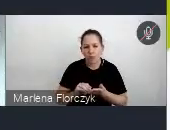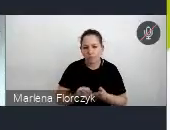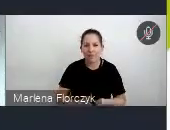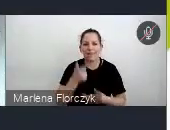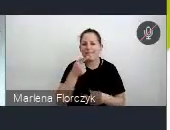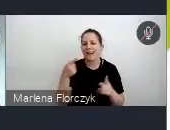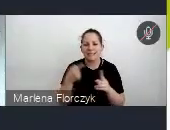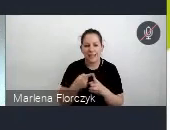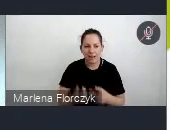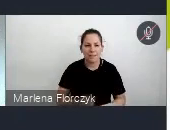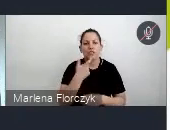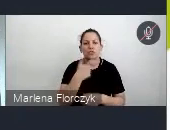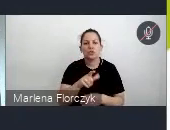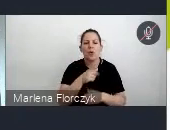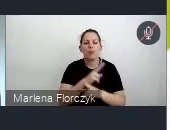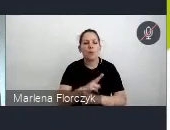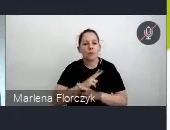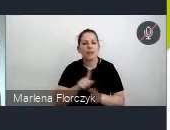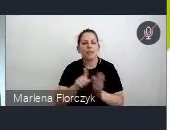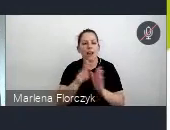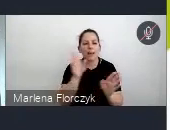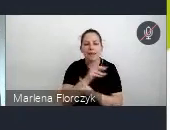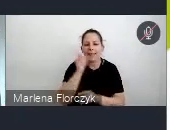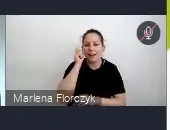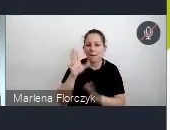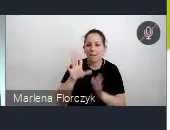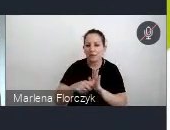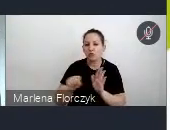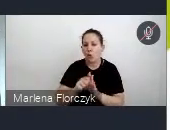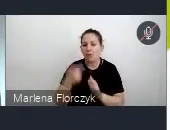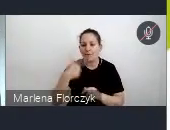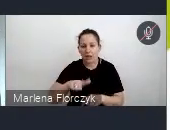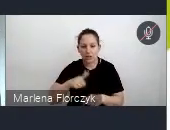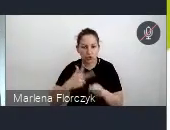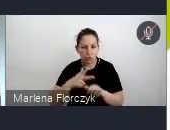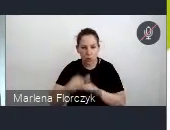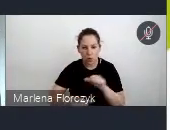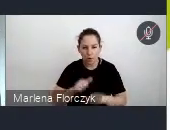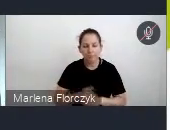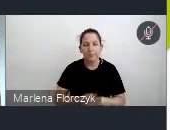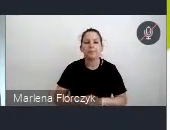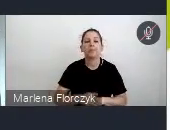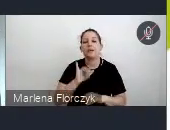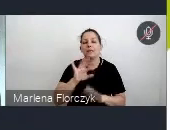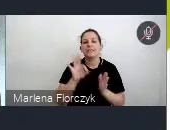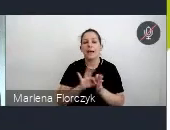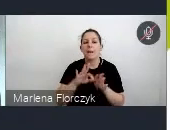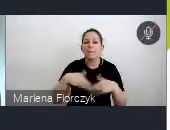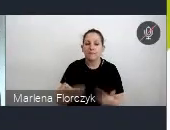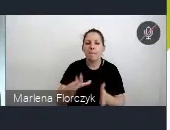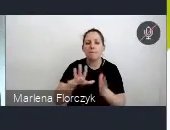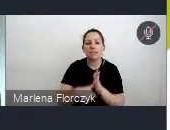100 neutralnych dla klimatu i inteligentnych miast do 2030 roku i zapewnienie, aby miasta te działały